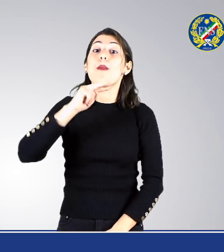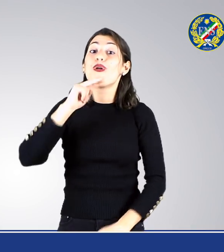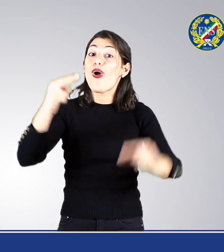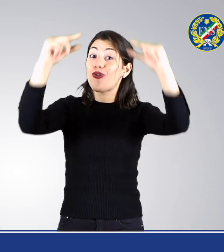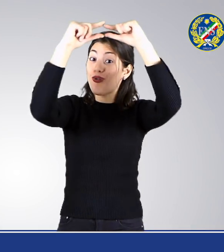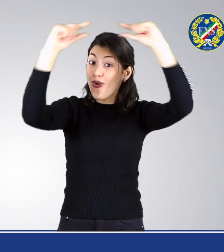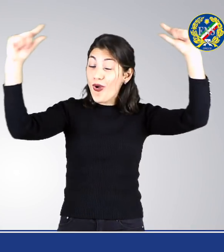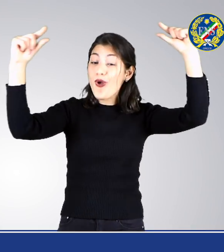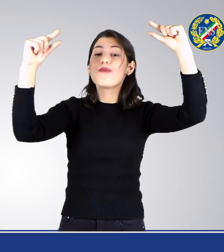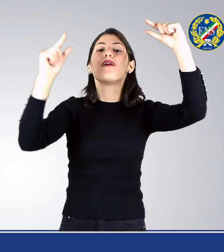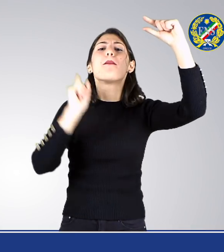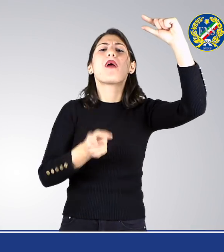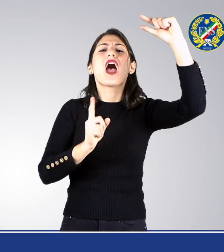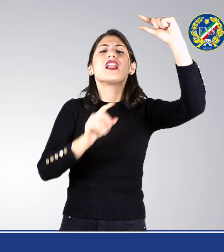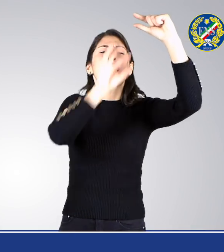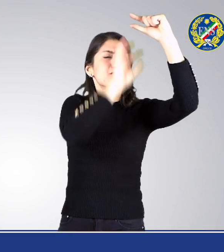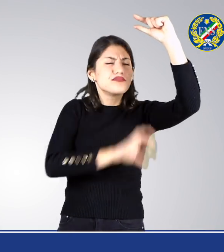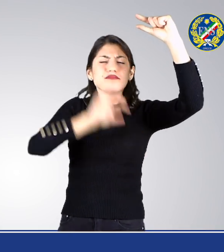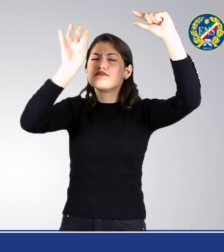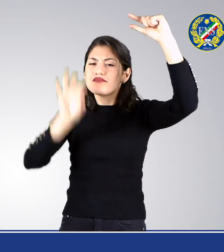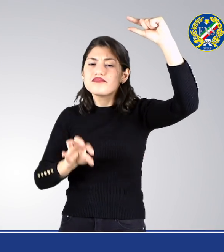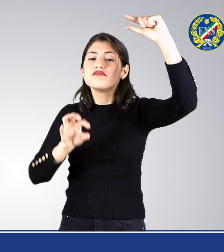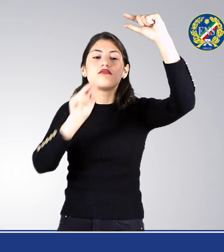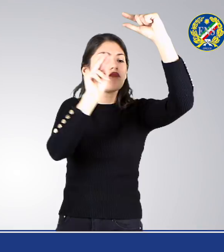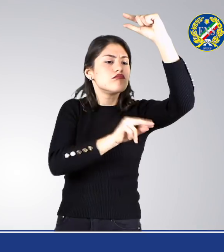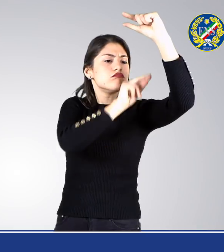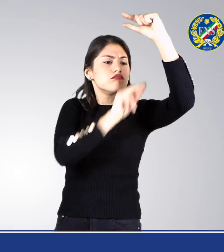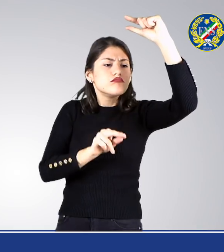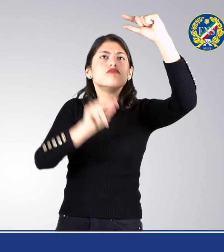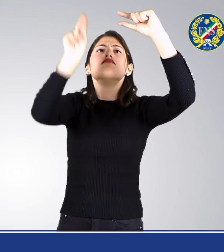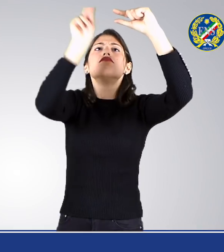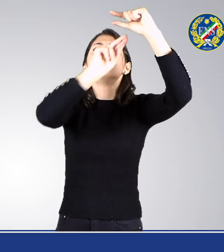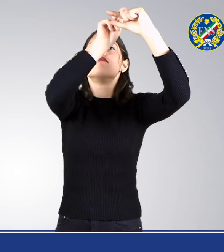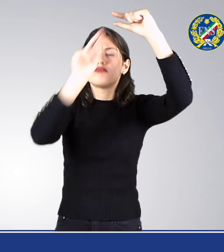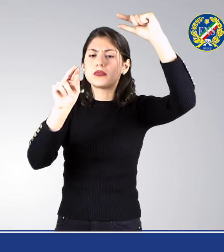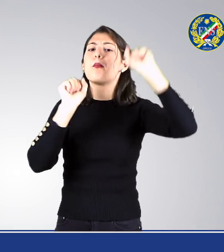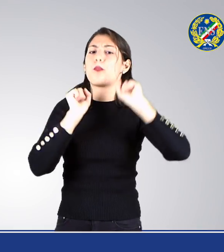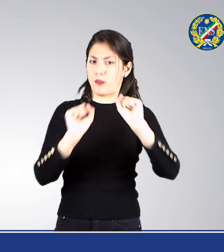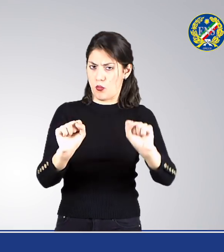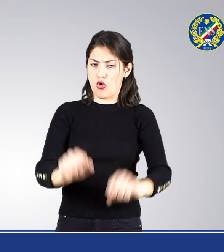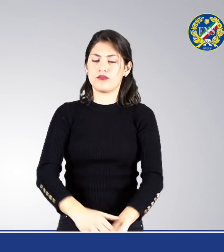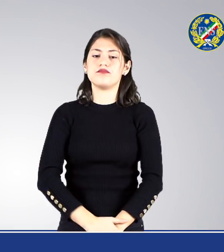Il voto è valido anche se si appone il segno sia sul candidato uninominale